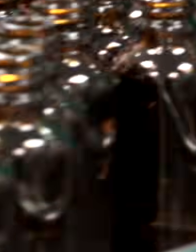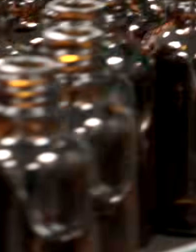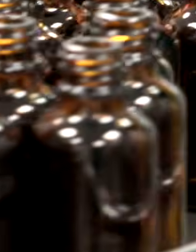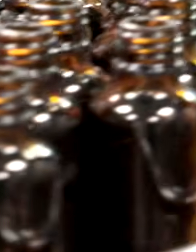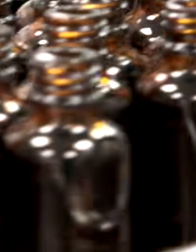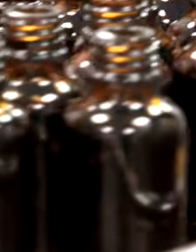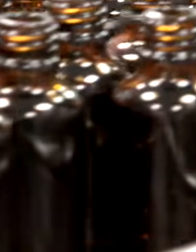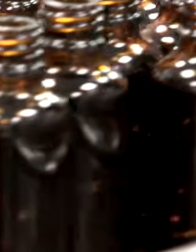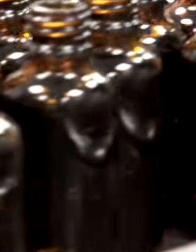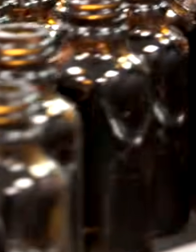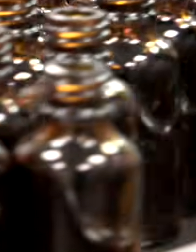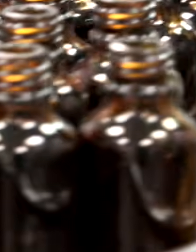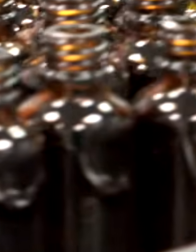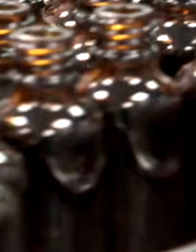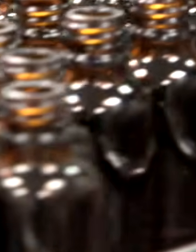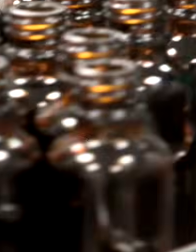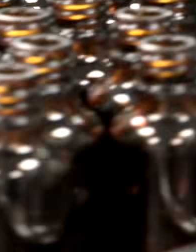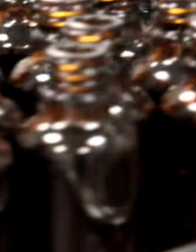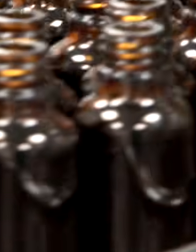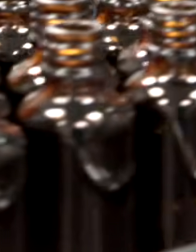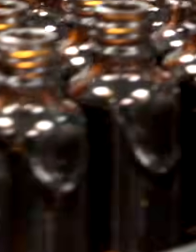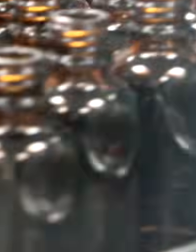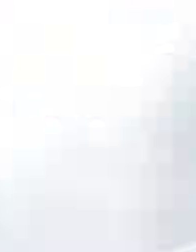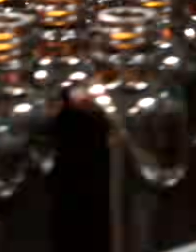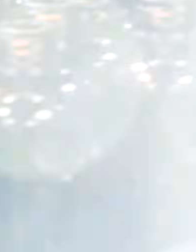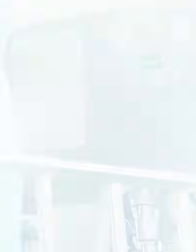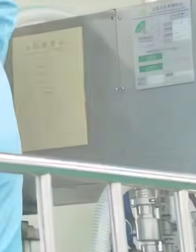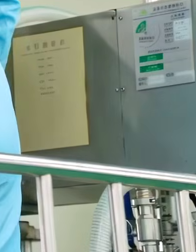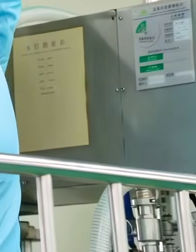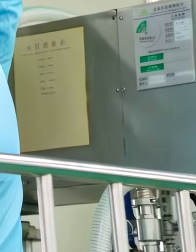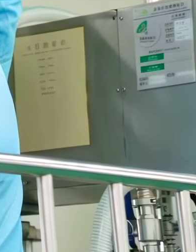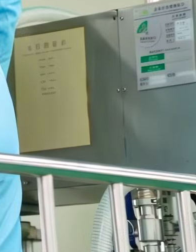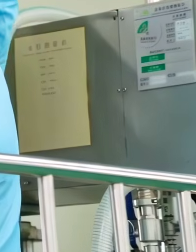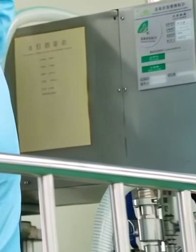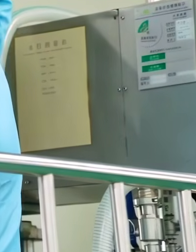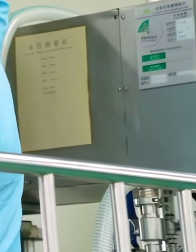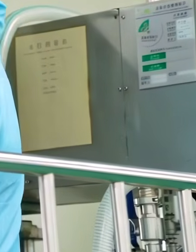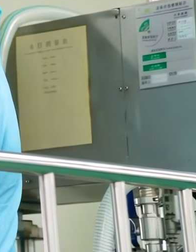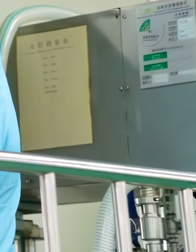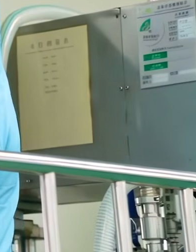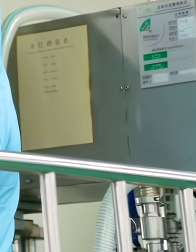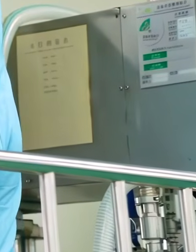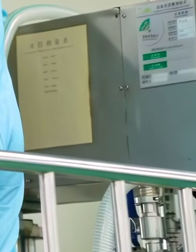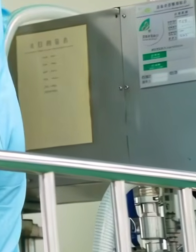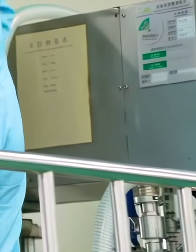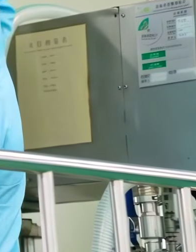sin depender del exterior. Ciencia y talento mexicano impulsará la investigación clínica